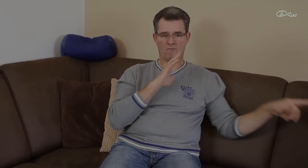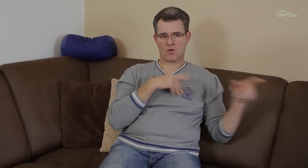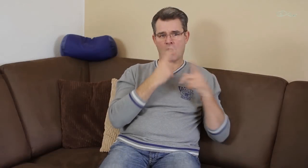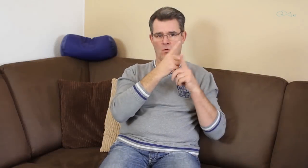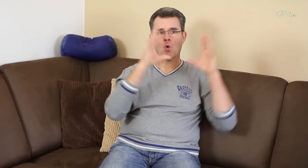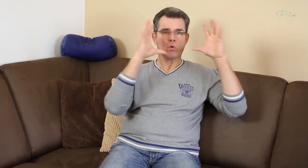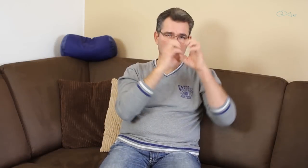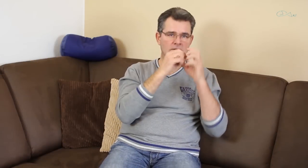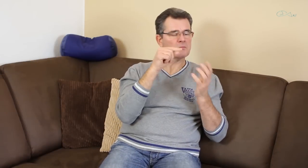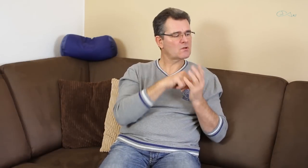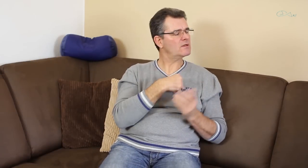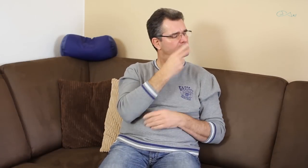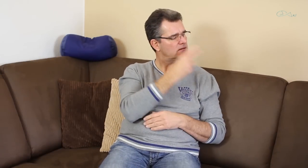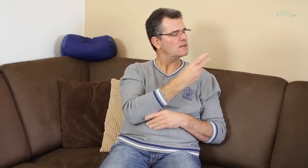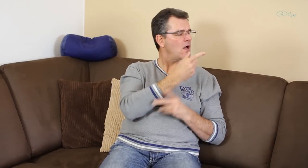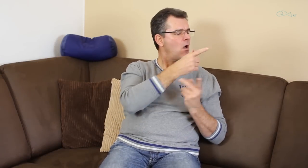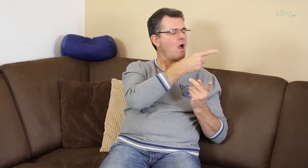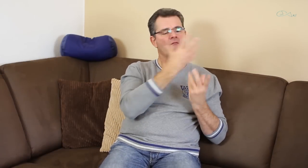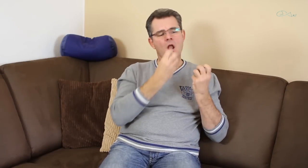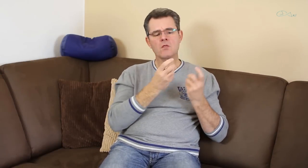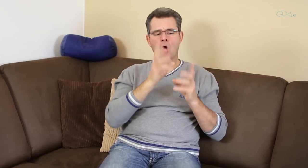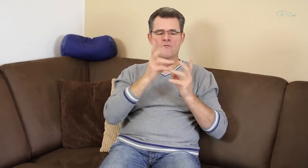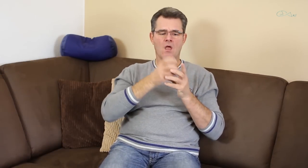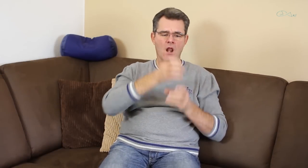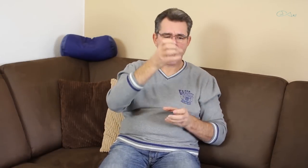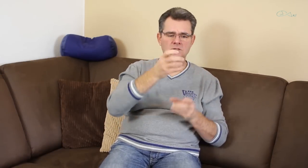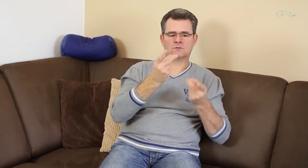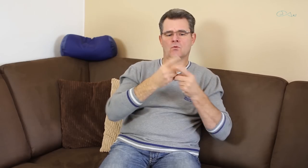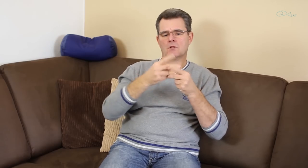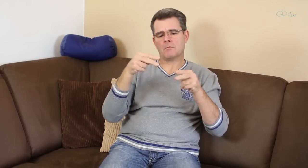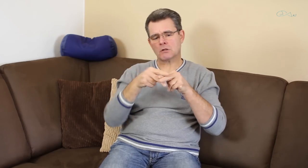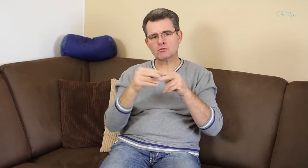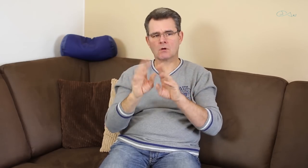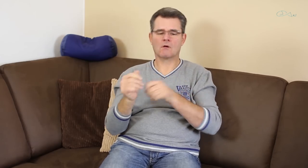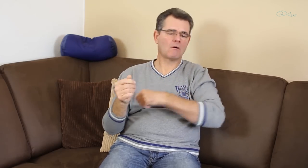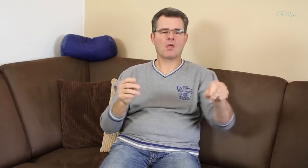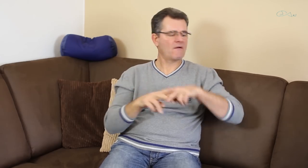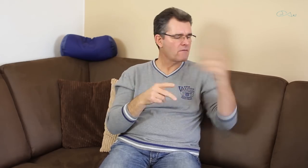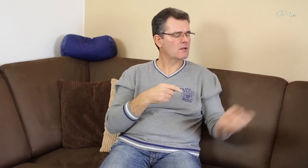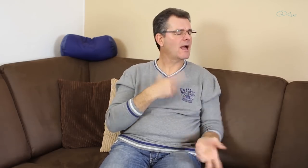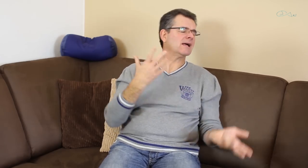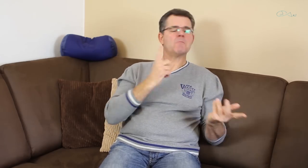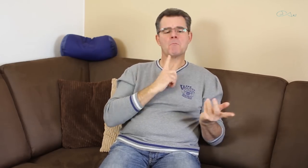Meine Frau mit ihrem Usher hat öfter ein Glas oder Besteck runtergeworfen. Wenn ich mal Stress hatte und da hatte ich schon mal mit ihr geschimpft, es für sie aufgehoben und gesagt, dass sie aufpassen müsse.